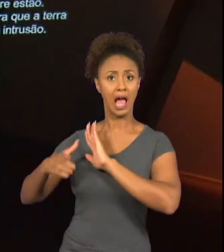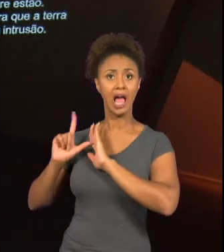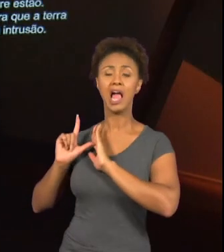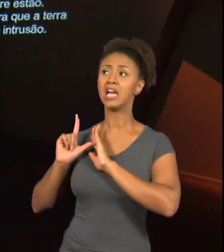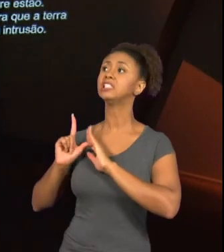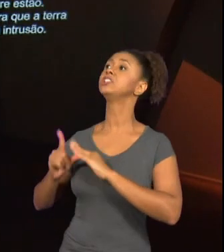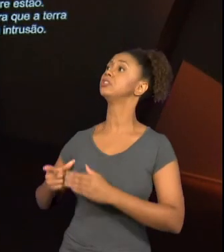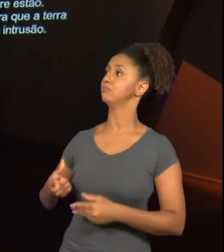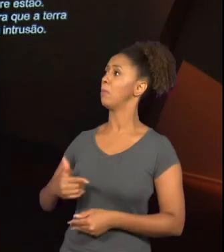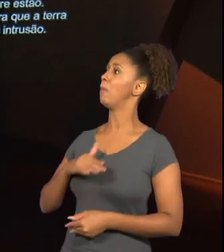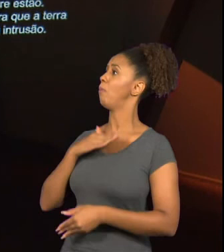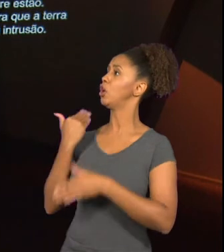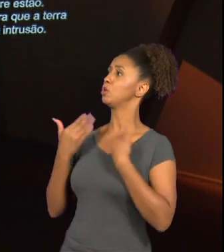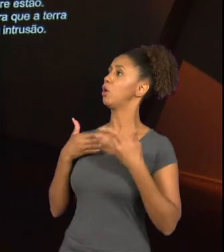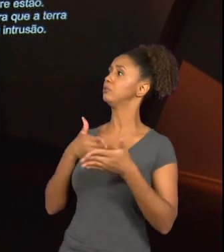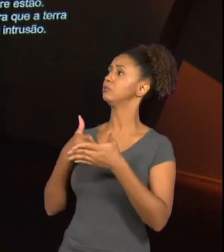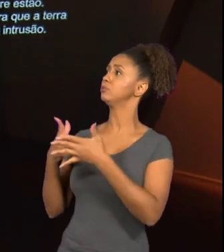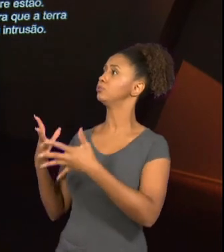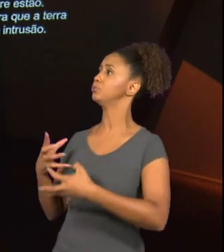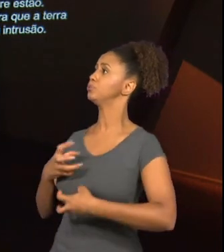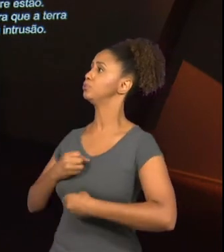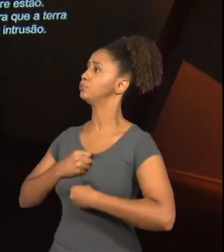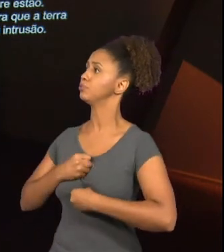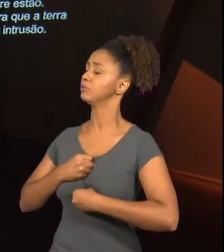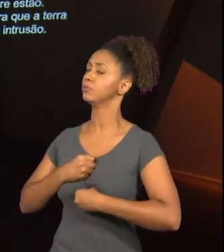[MARISE] HOJE, NA TERRA LIVRE, ESTÃO. E SÃO